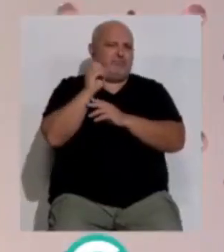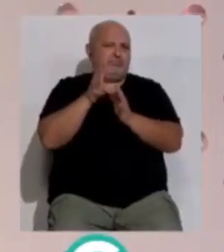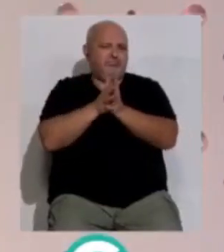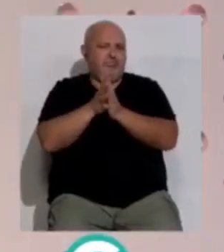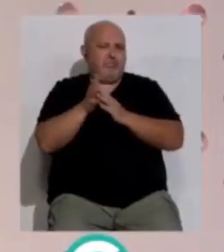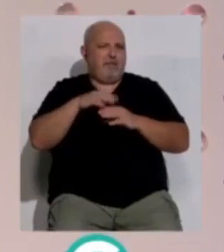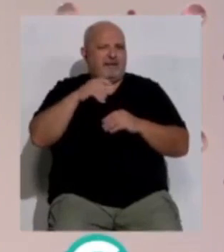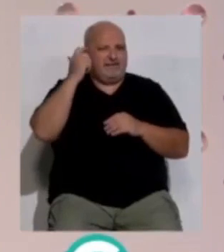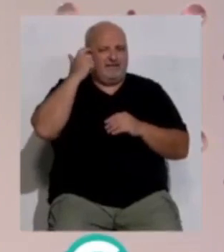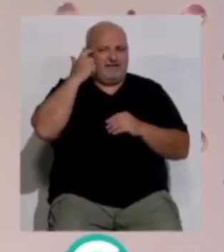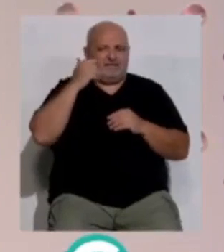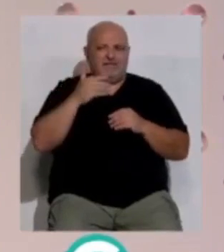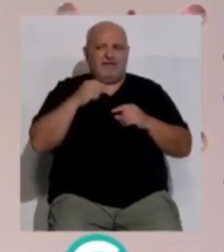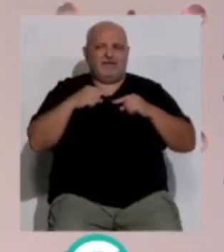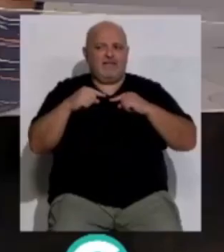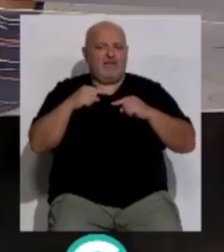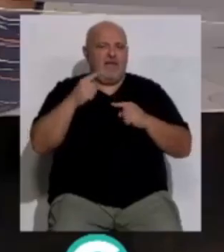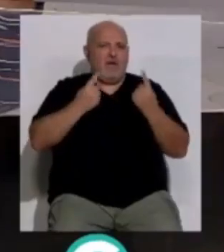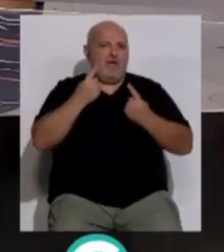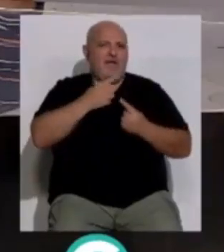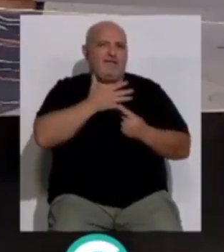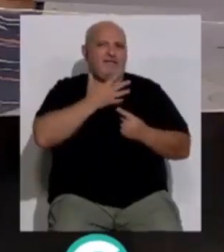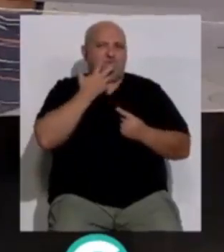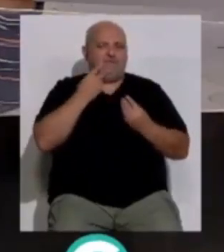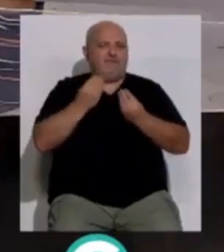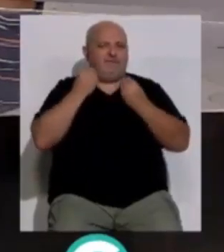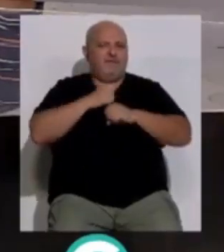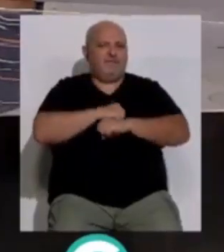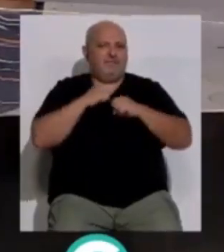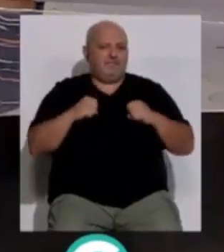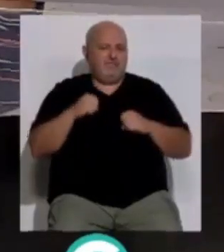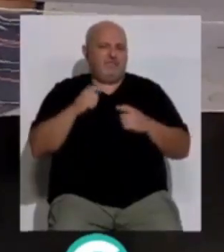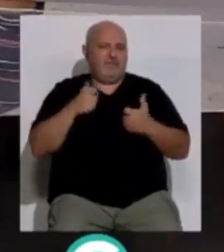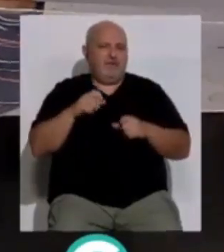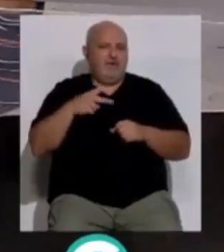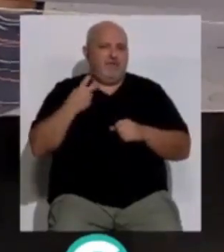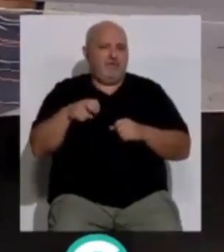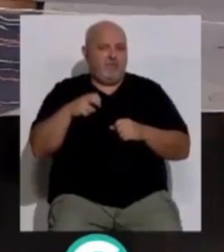para entrenadores y aquellos que quieran seguir formándose y aprendiendo del fútbol de parte de